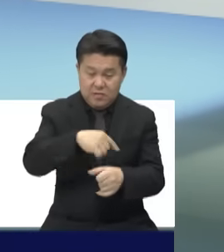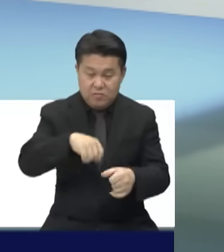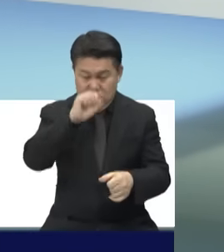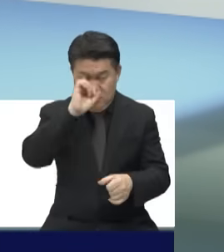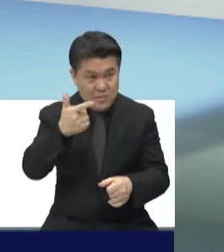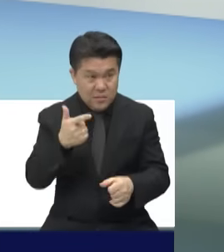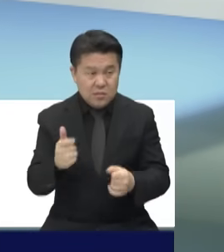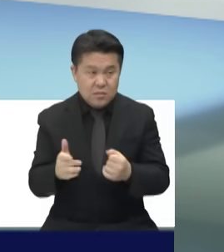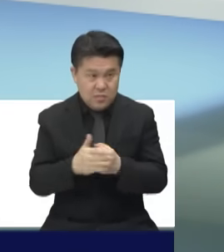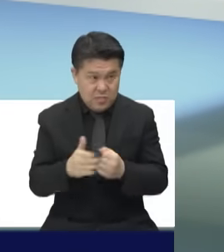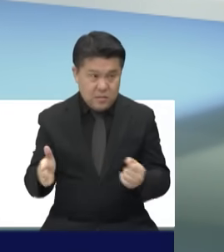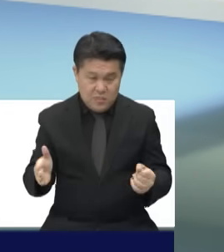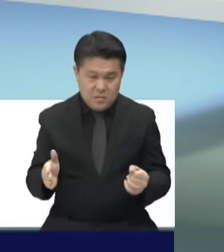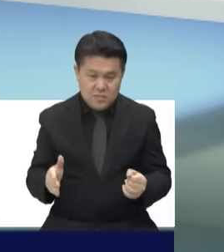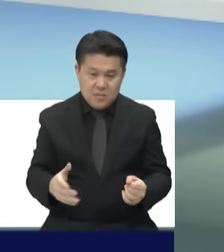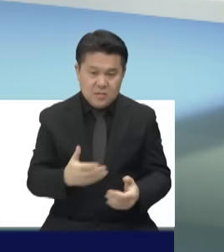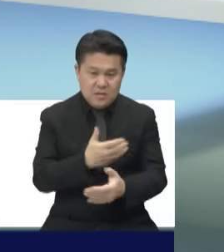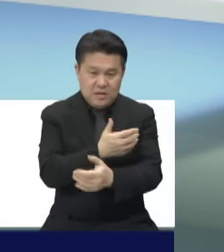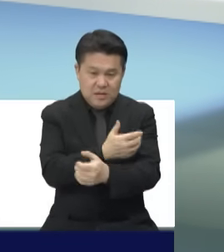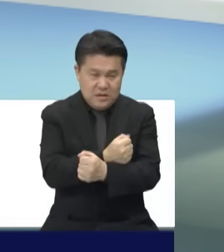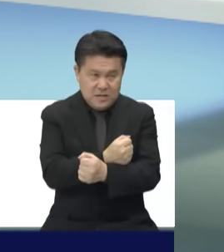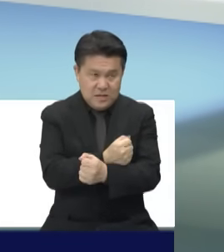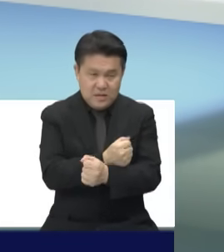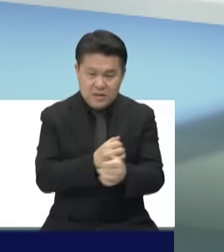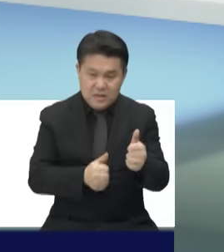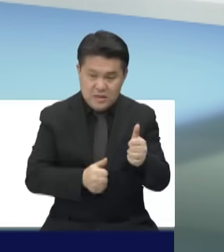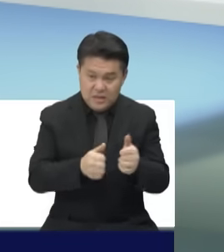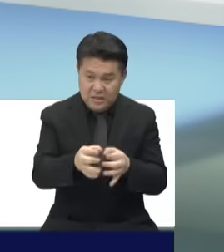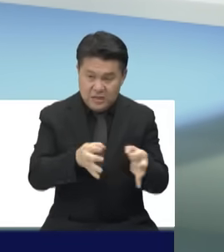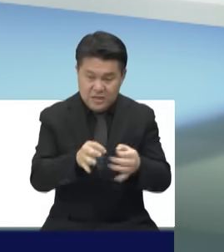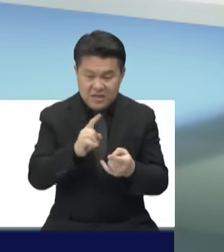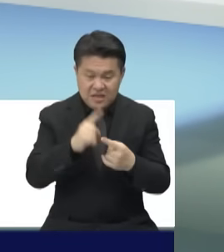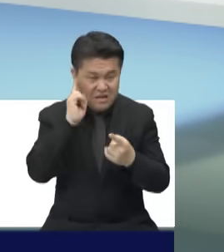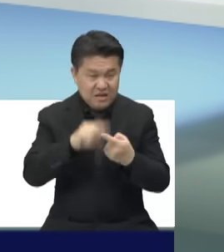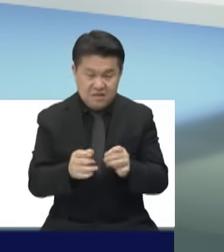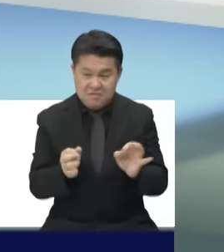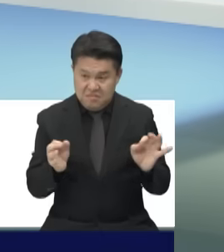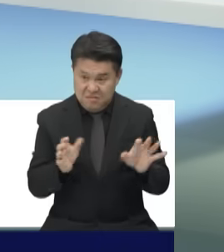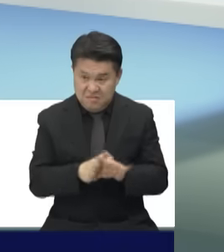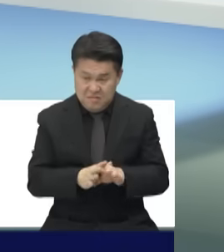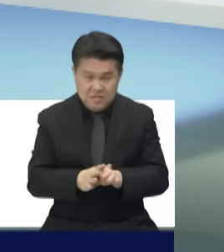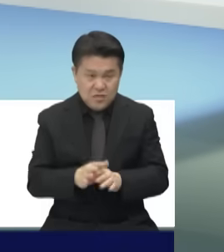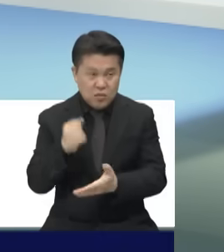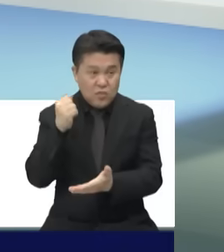청약시장에 대한 관심도 없어지면서 청약통장에 대해서도 가입자가 확 줄었다는 것 같아요.